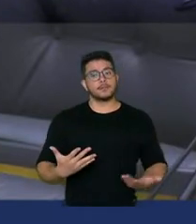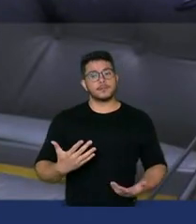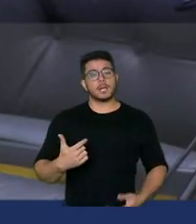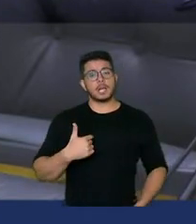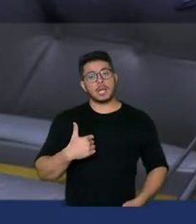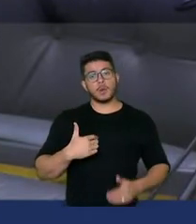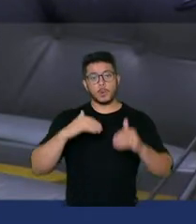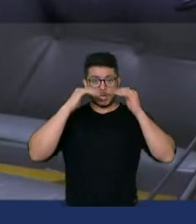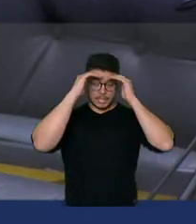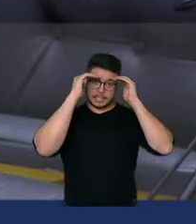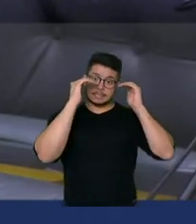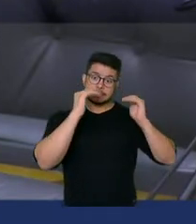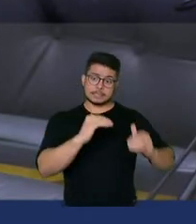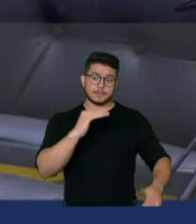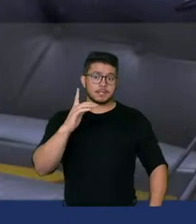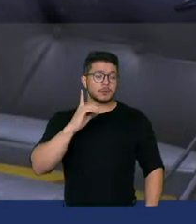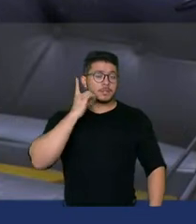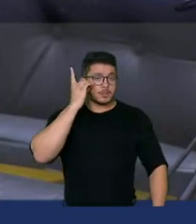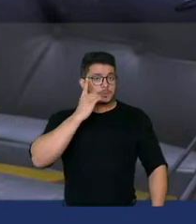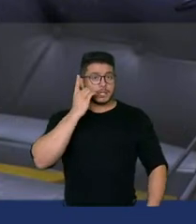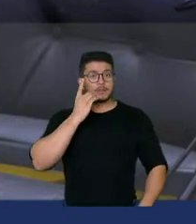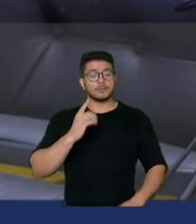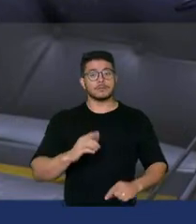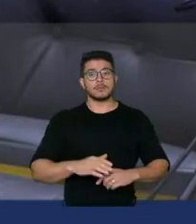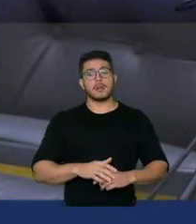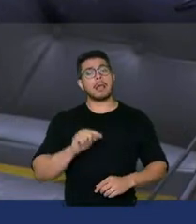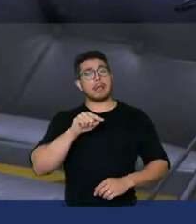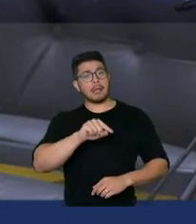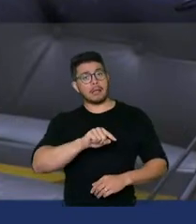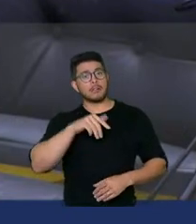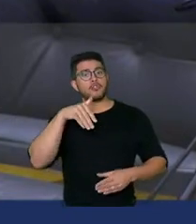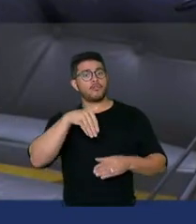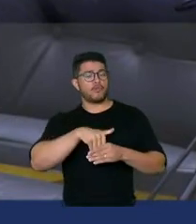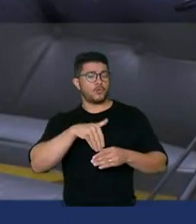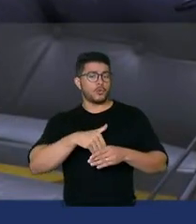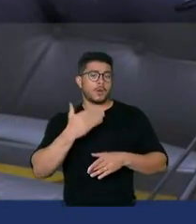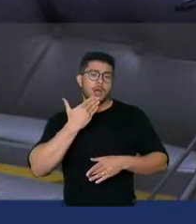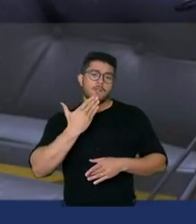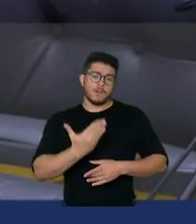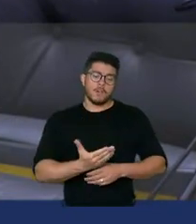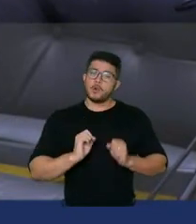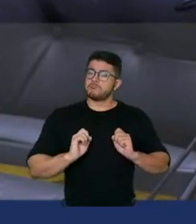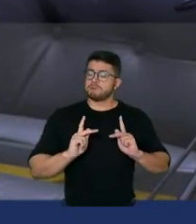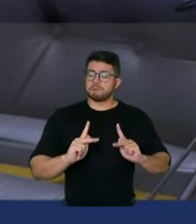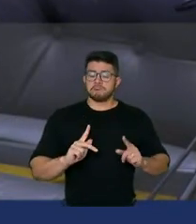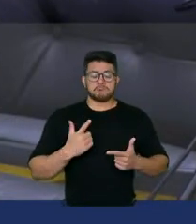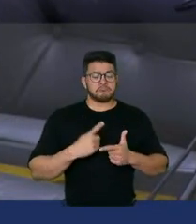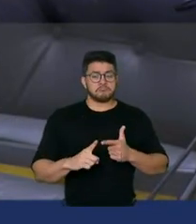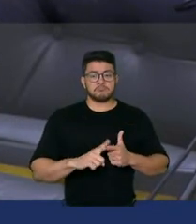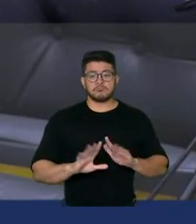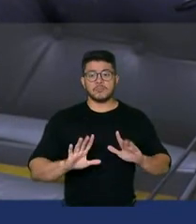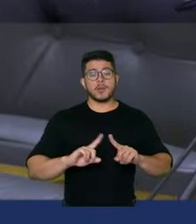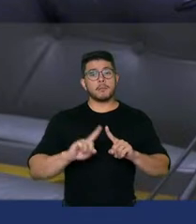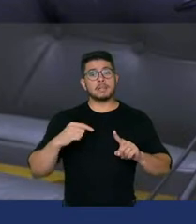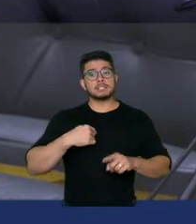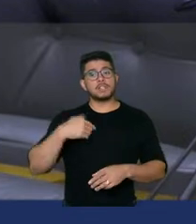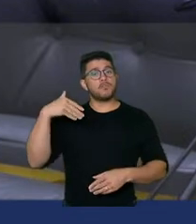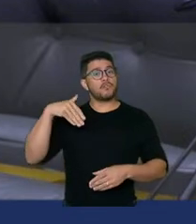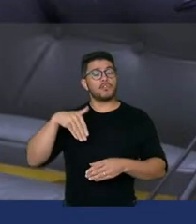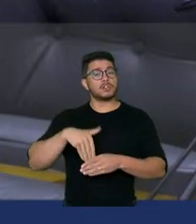DIZER AO DEPUTADO QUE ELE TEM O MEU RESPEITO, O FATO DELE VOTAR FAVORÁVEL TEM NEU RESPEITO, EU NUNCA QUESTIONEI